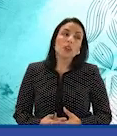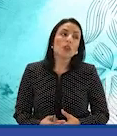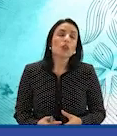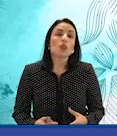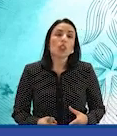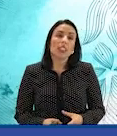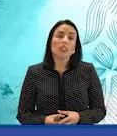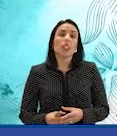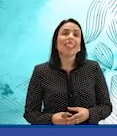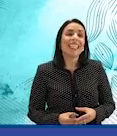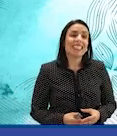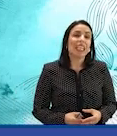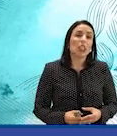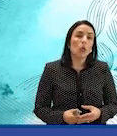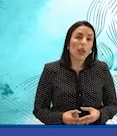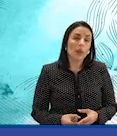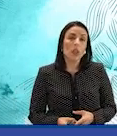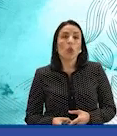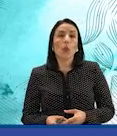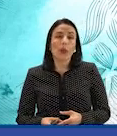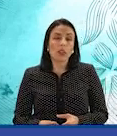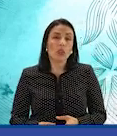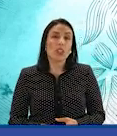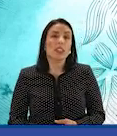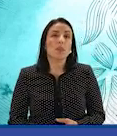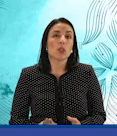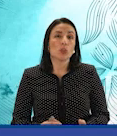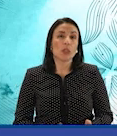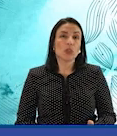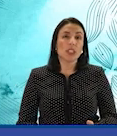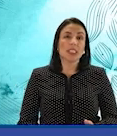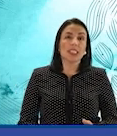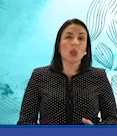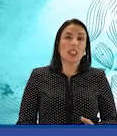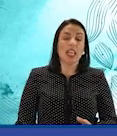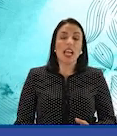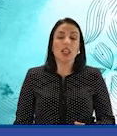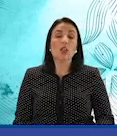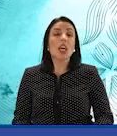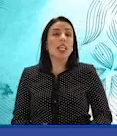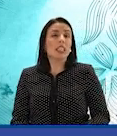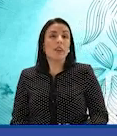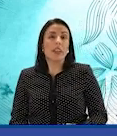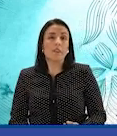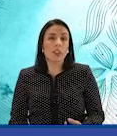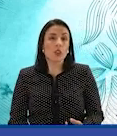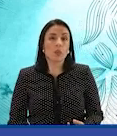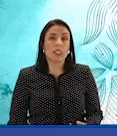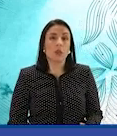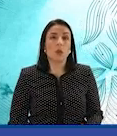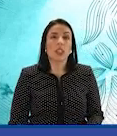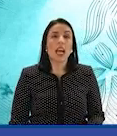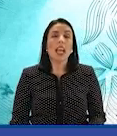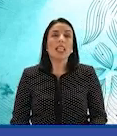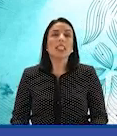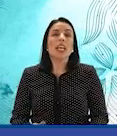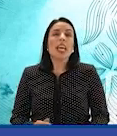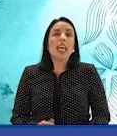Son 279 documentos entre presupuestos extraordinarios de beneficios patrimoniales